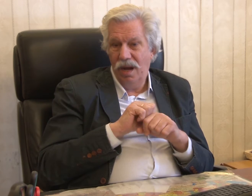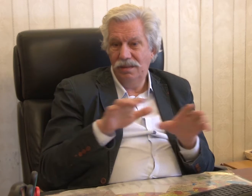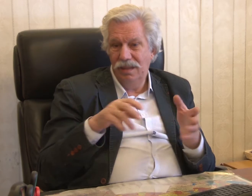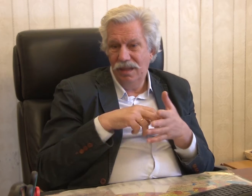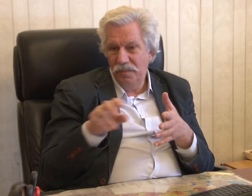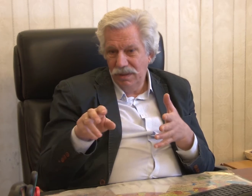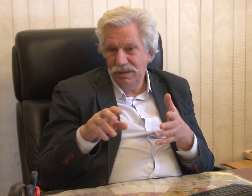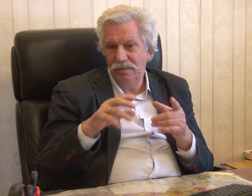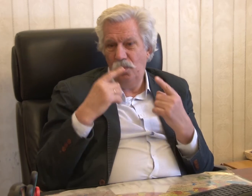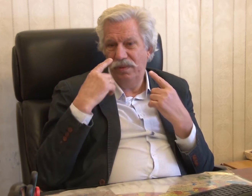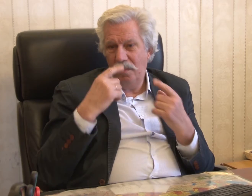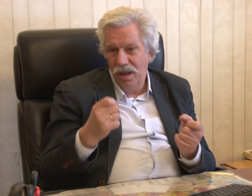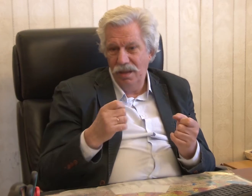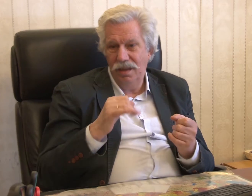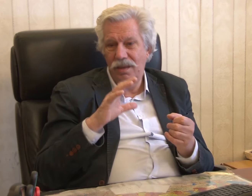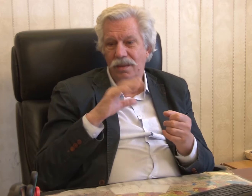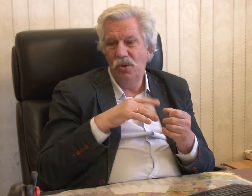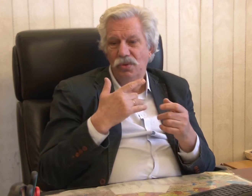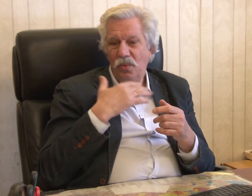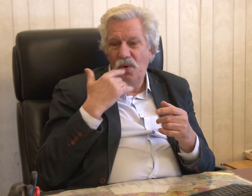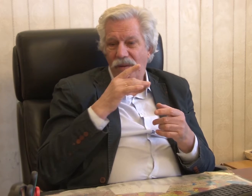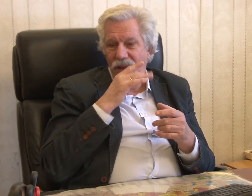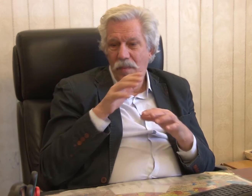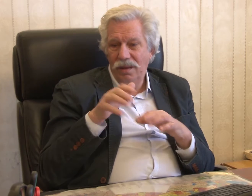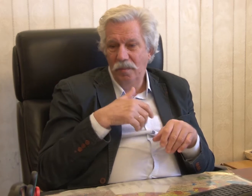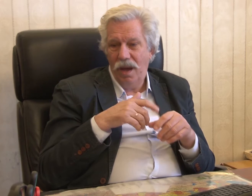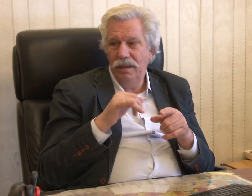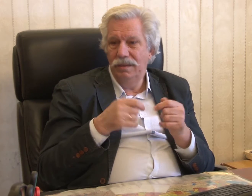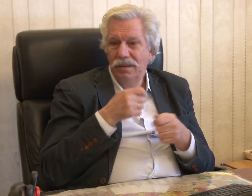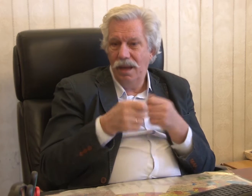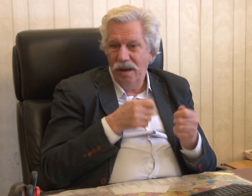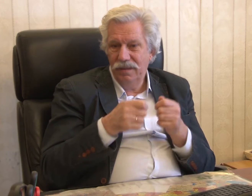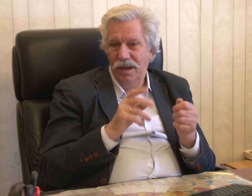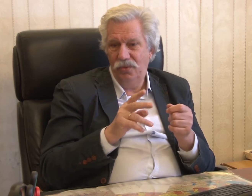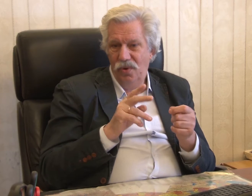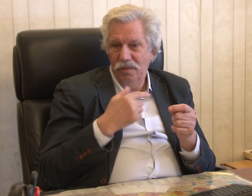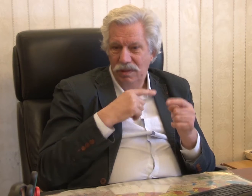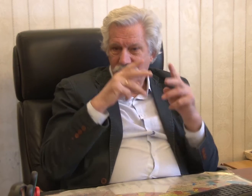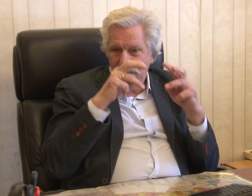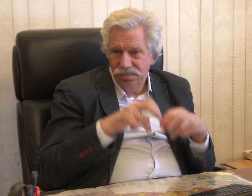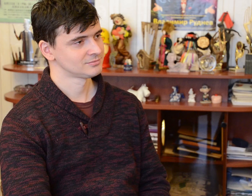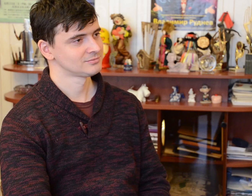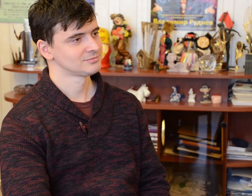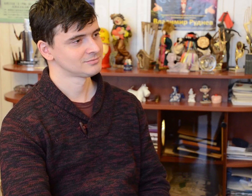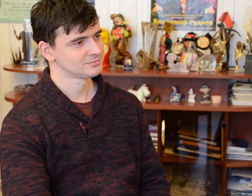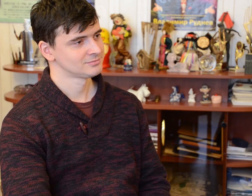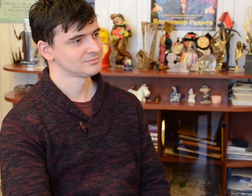рассылка писем, информирование… Также массу времени отнимает обработка и рассмотрение заявок.